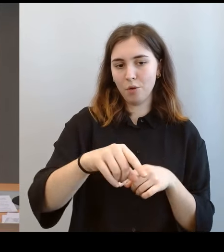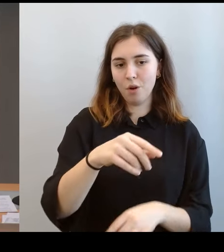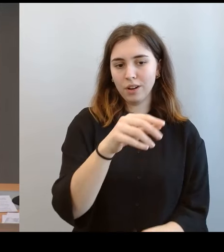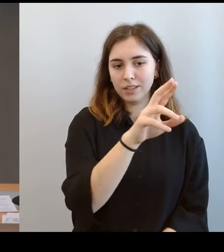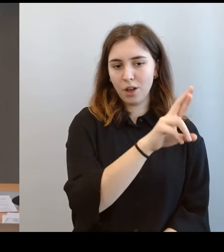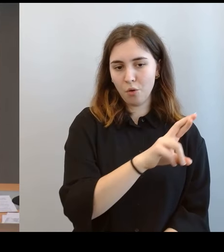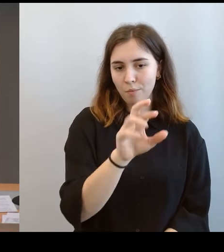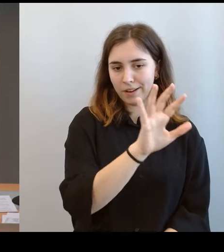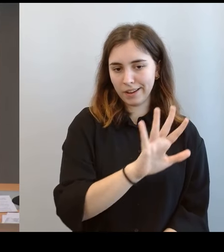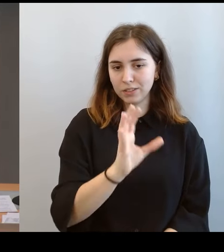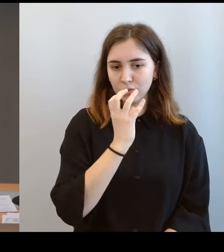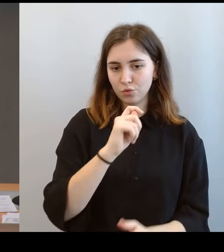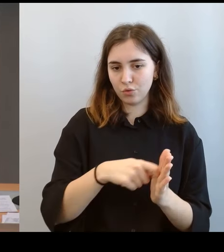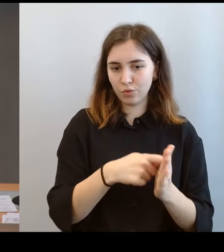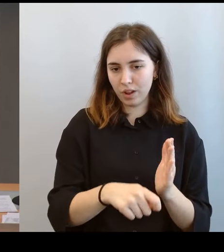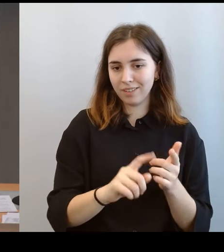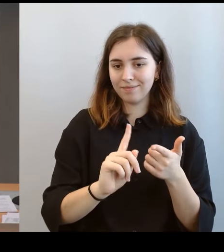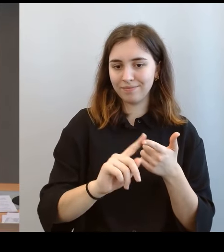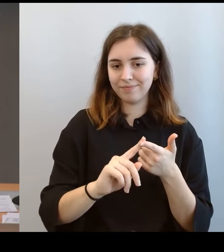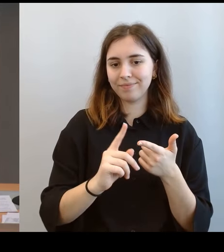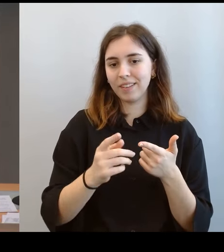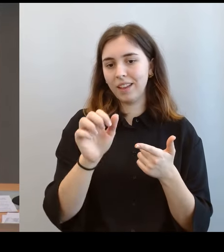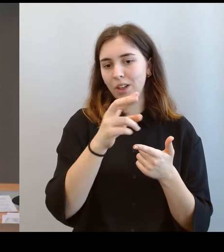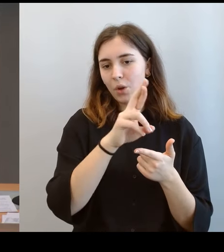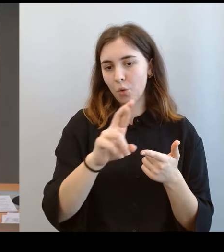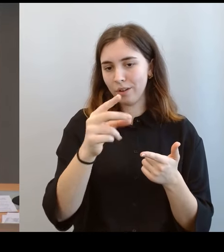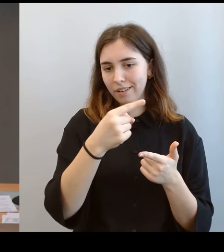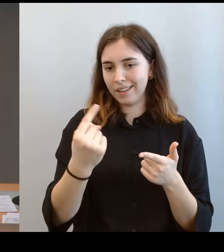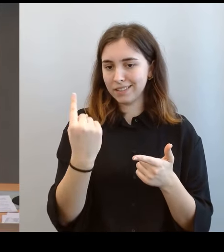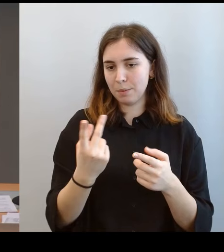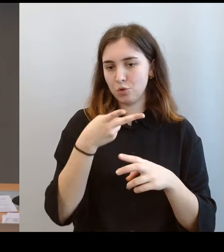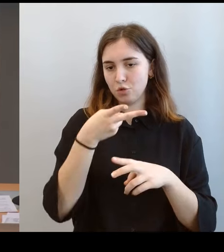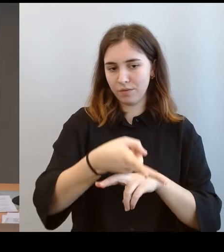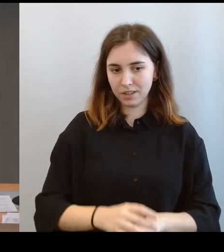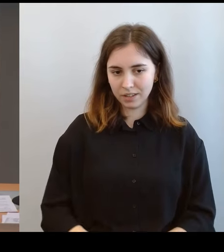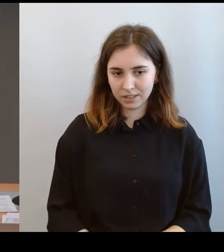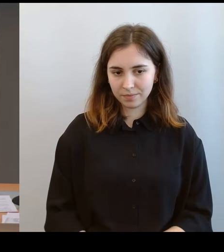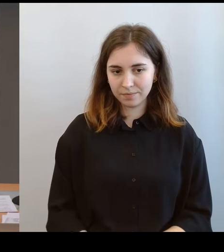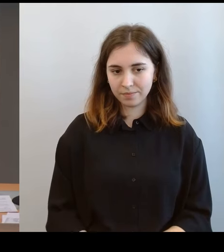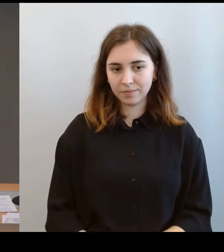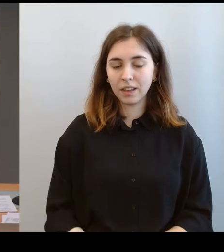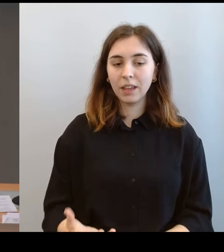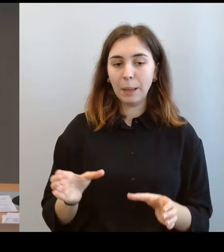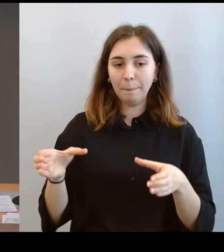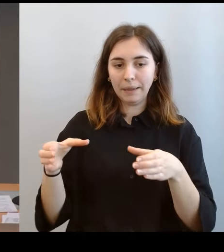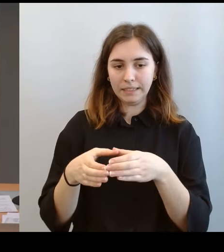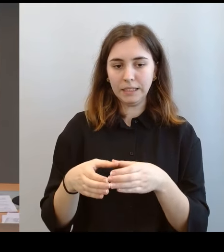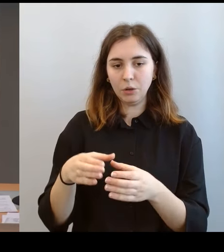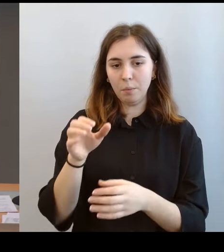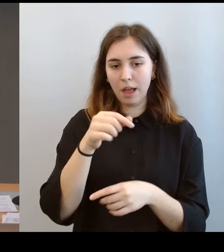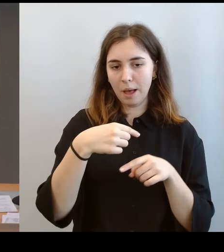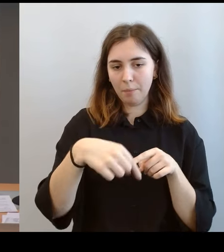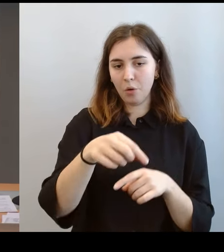Beisitzer für das Präsidium, Herrn Abgeordneten Frank-Christian-Hansel, und Herrn Abgeordneten Harald Laatsch als Mitglied für